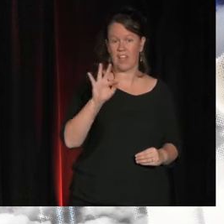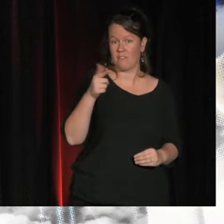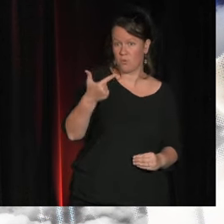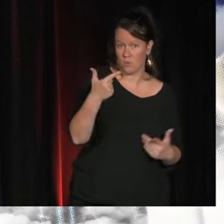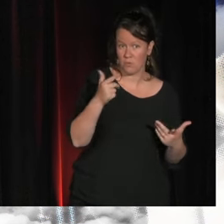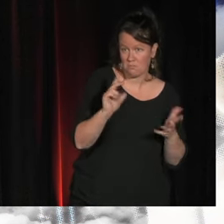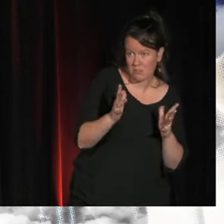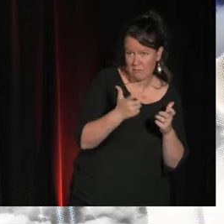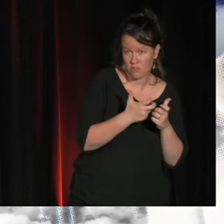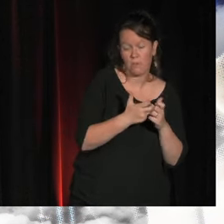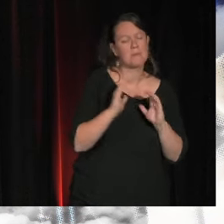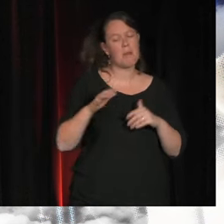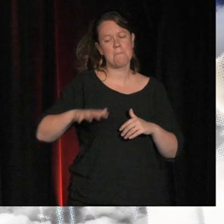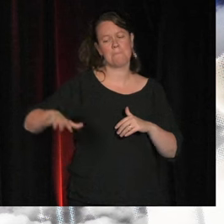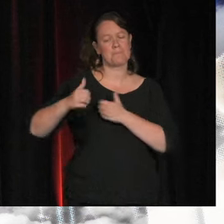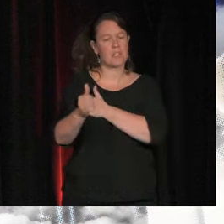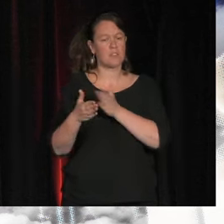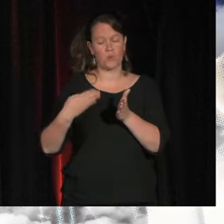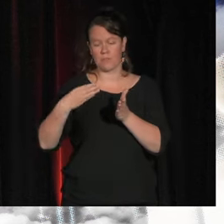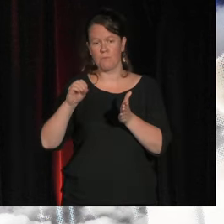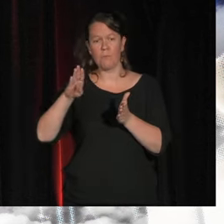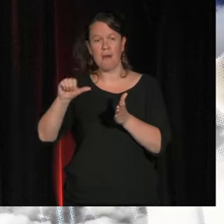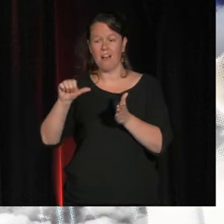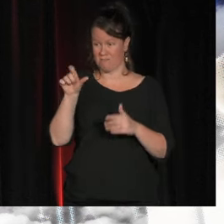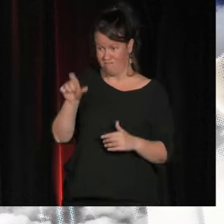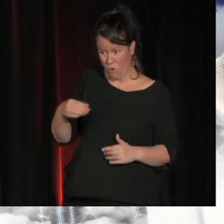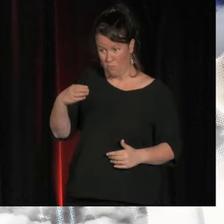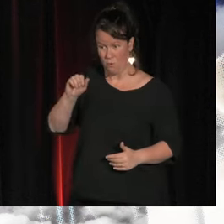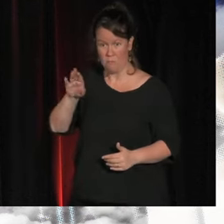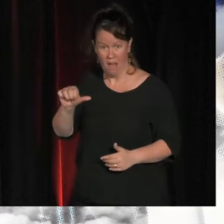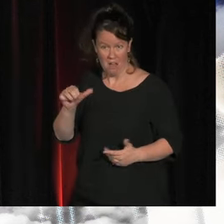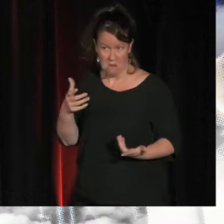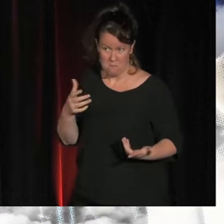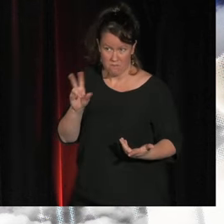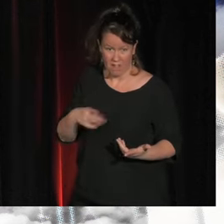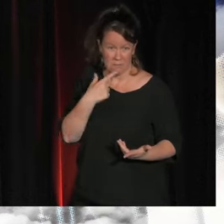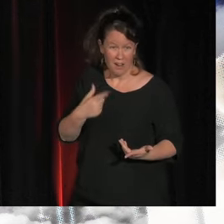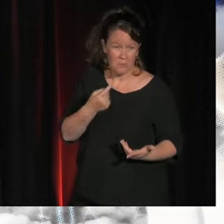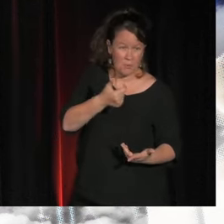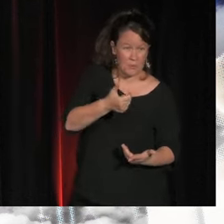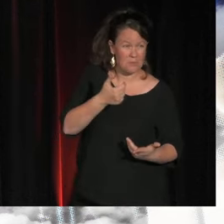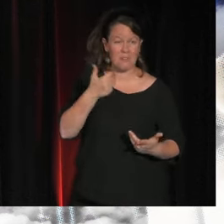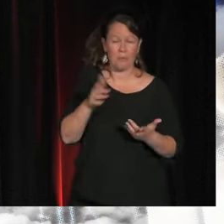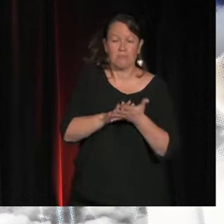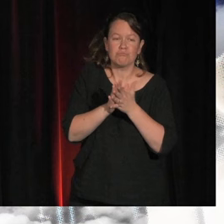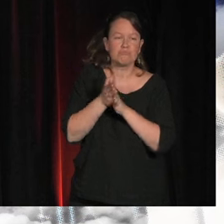Non, Mais même pour les MOBA, le terme "MOBA", pendant un temps, il n'était pas forcément accepté, etc. Comme dans tout dans le jeu vidéo, c'est quand il y a une nouvelle